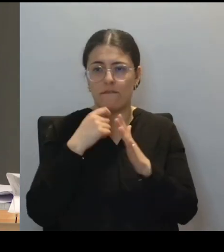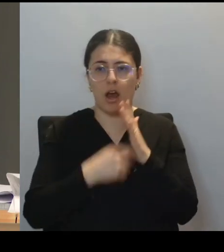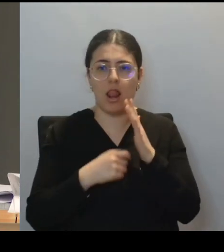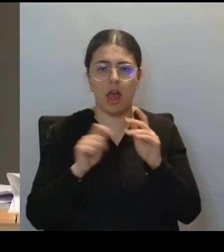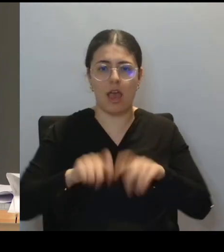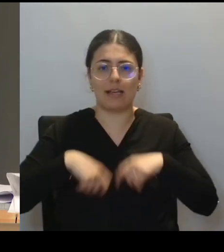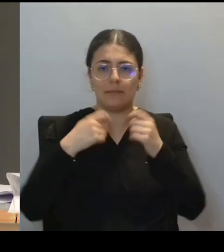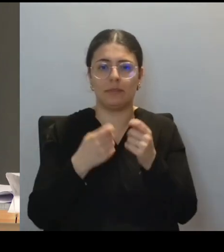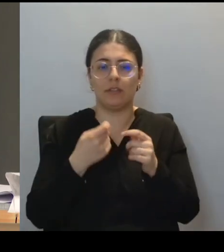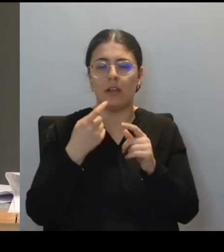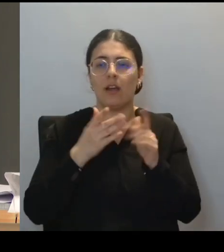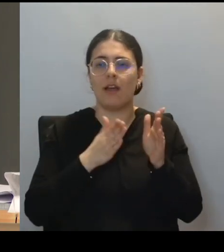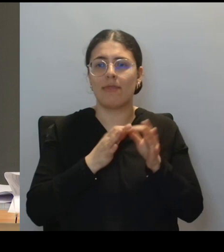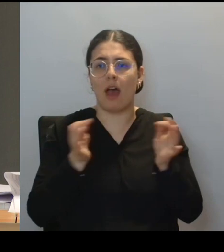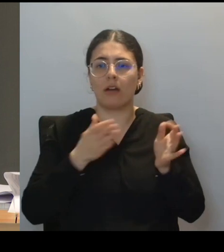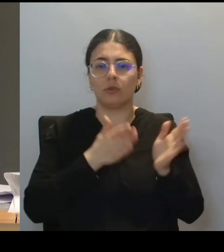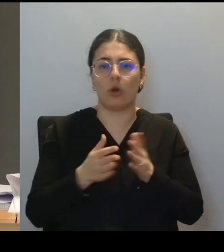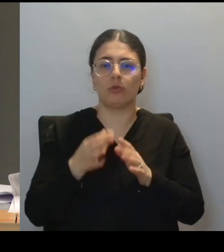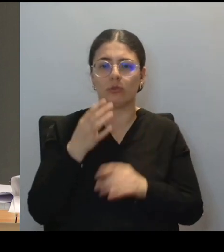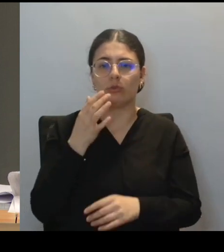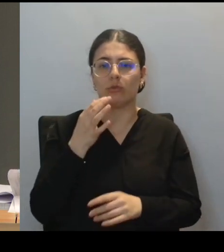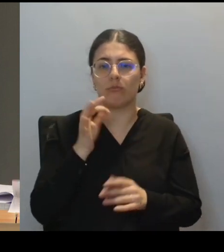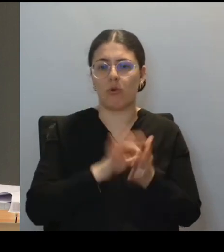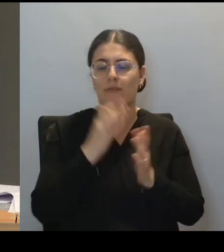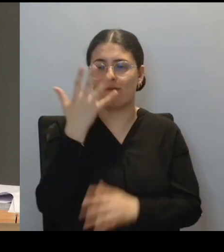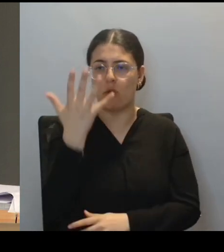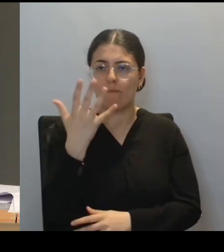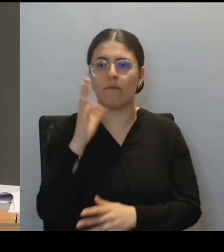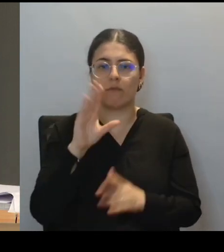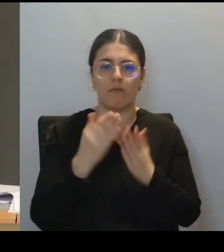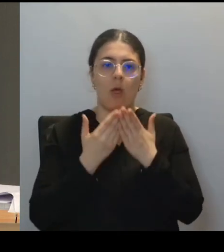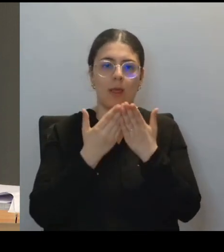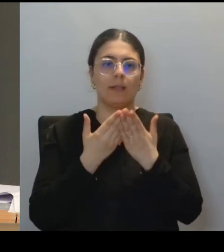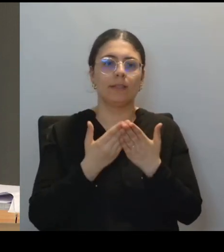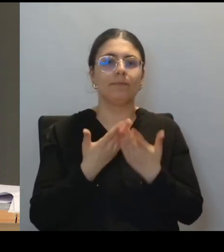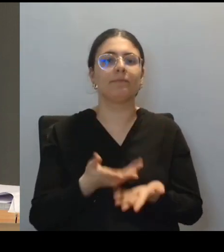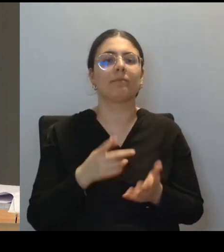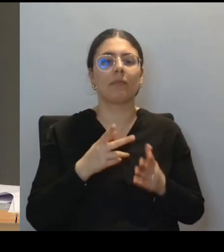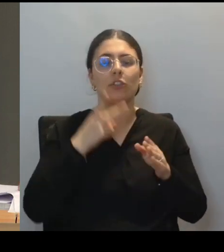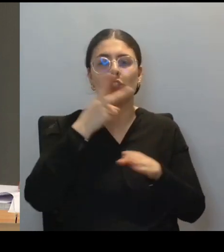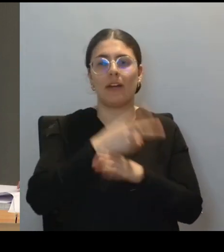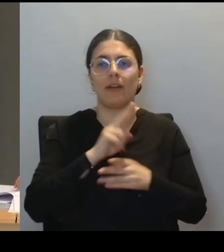Wahl eines stellvertretenden Mitglieds und der des stellvertretenden Vorsitzenden des Untersuchungsausschusses zur